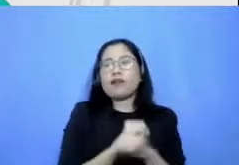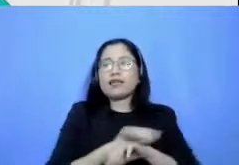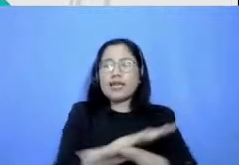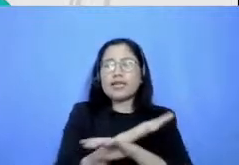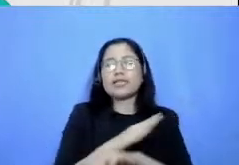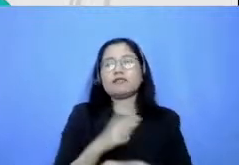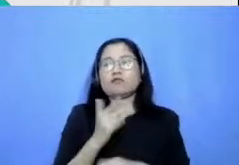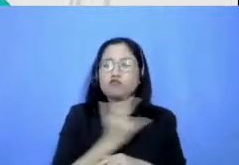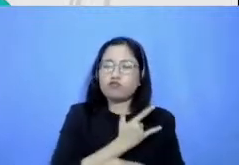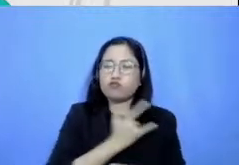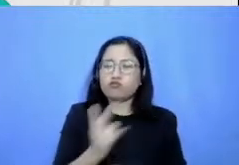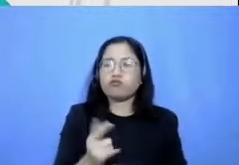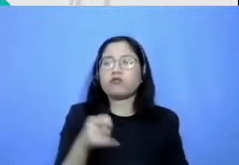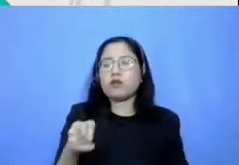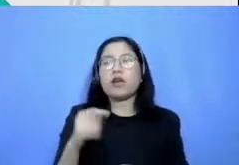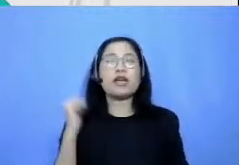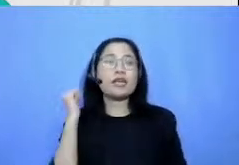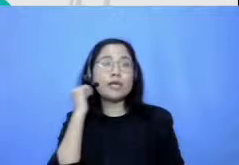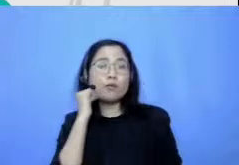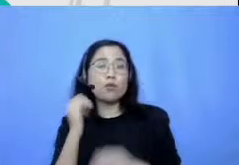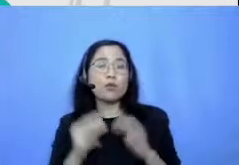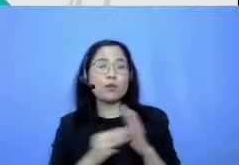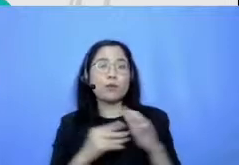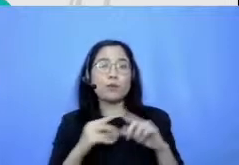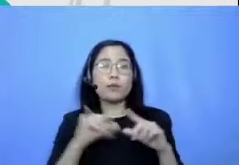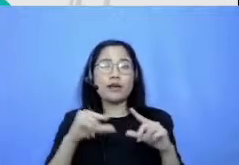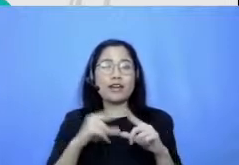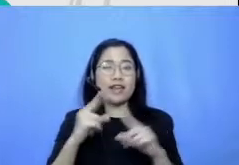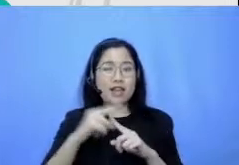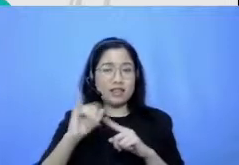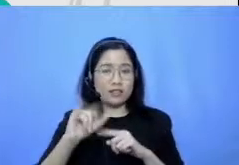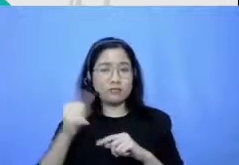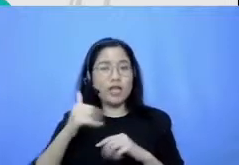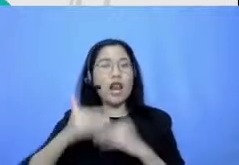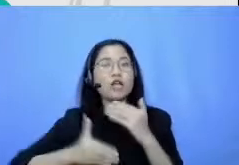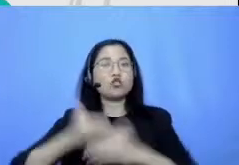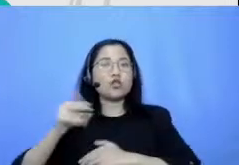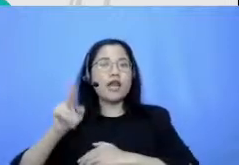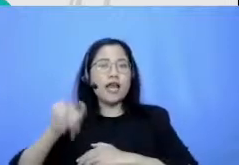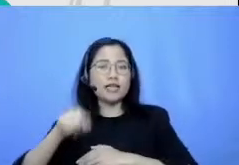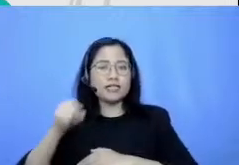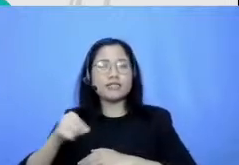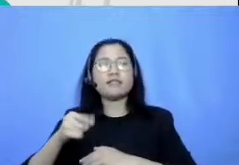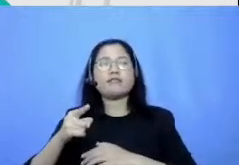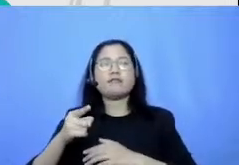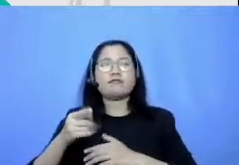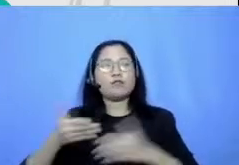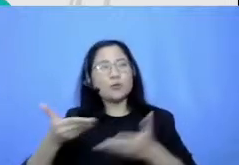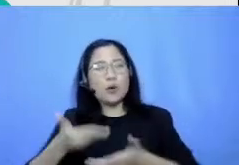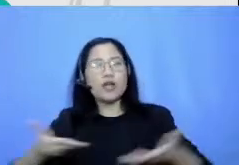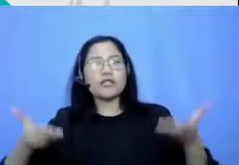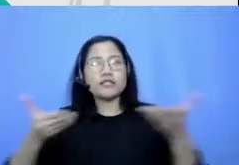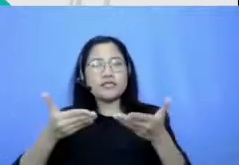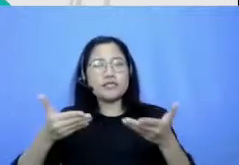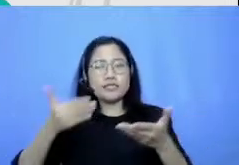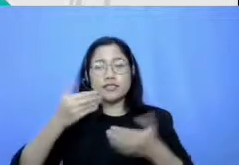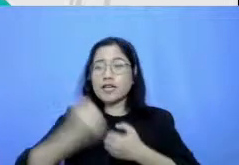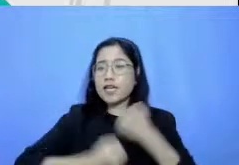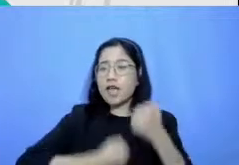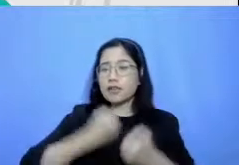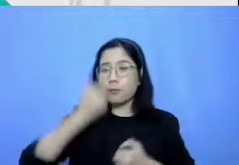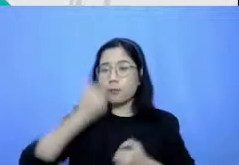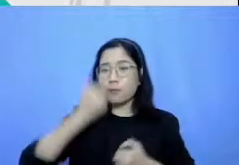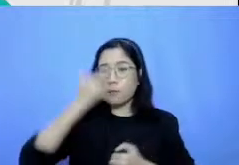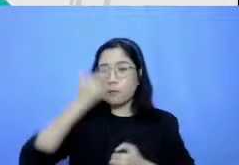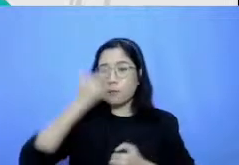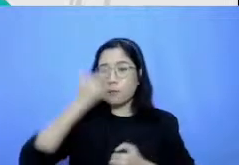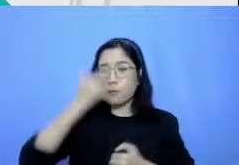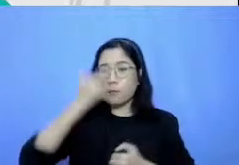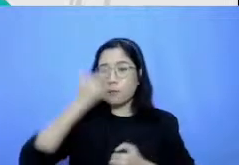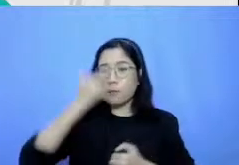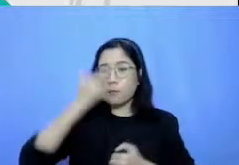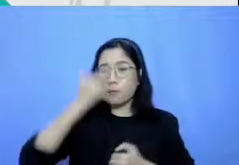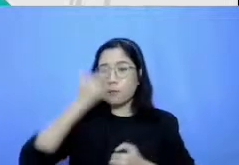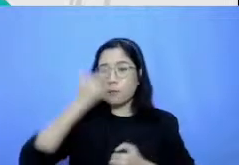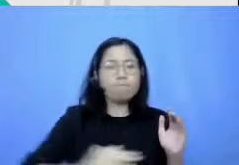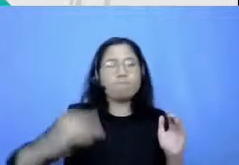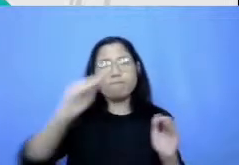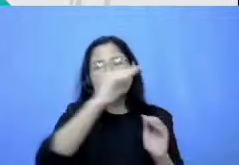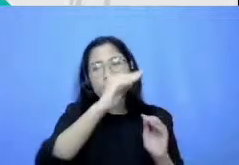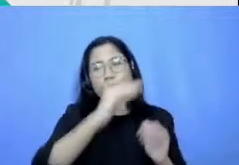Melati bisa lanjut ke teknik-teknik atau skenario KBM yang mungkin lebih lebih lebih Advance m